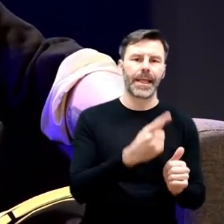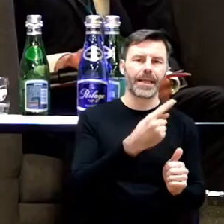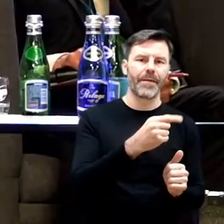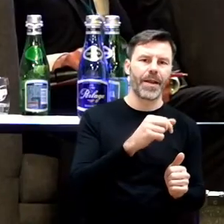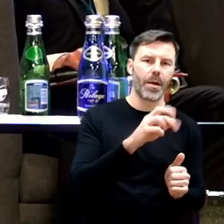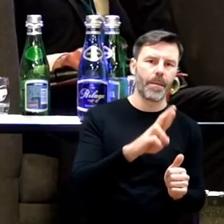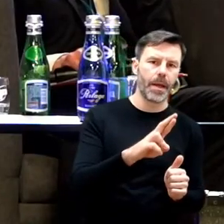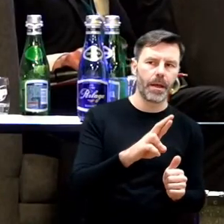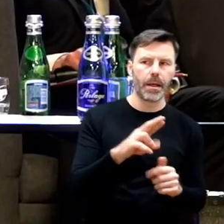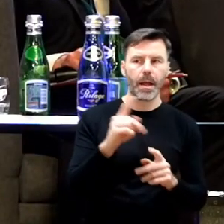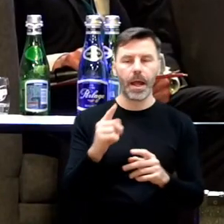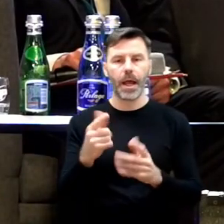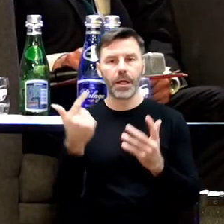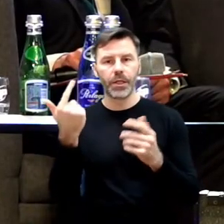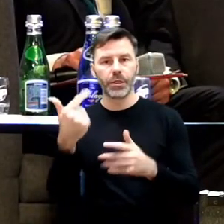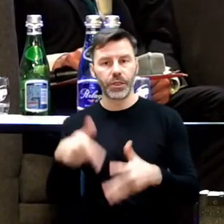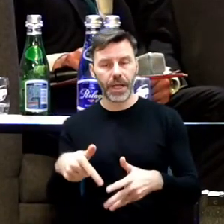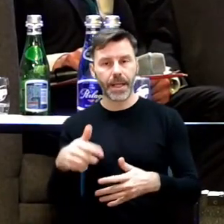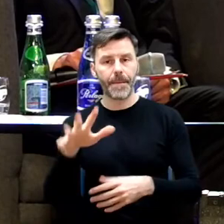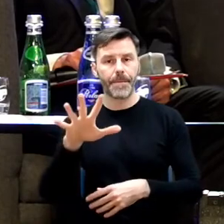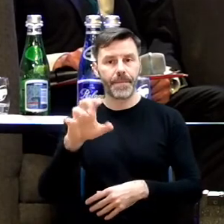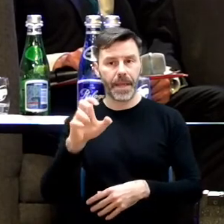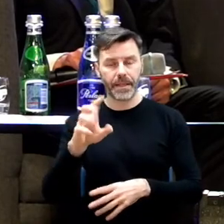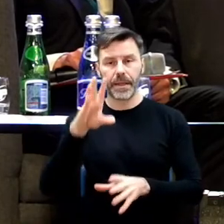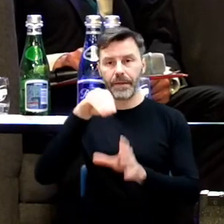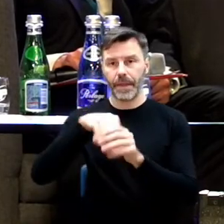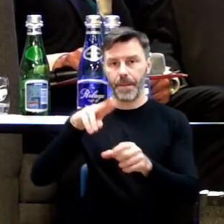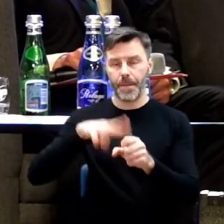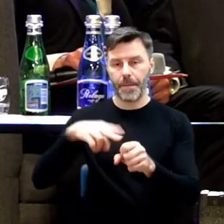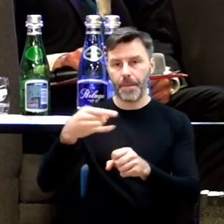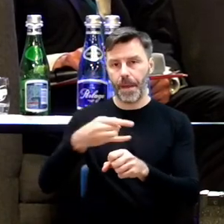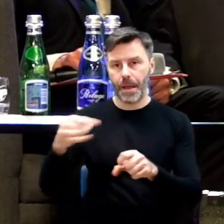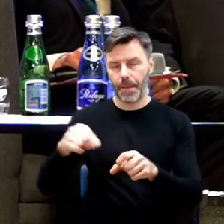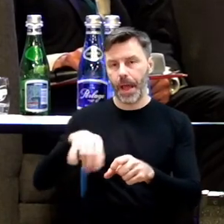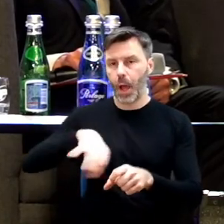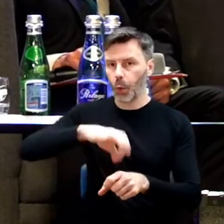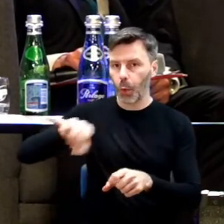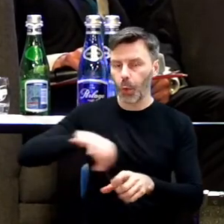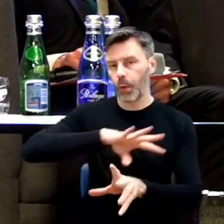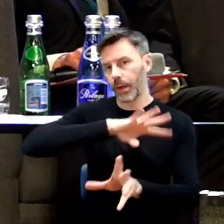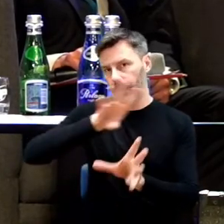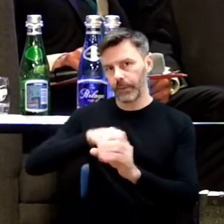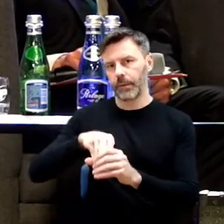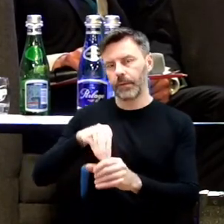wykończony z meblami, z kuchnią, z łazienką. Czyli są to te kwoty, o których mówił Pan